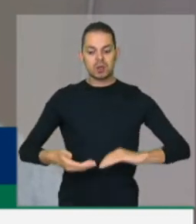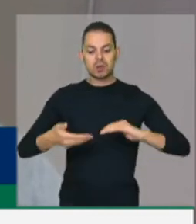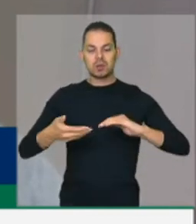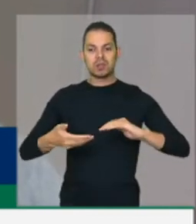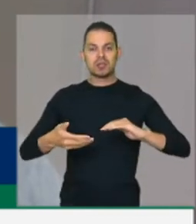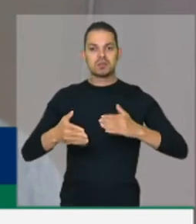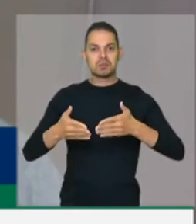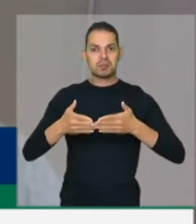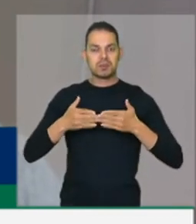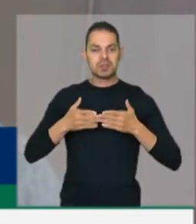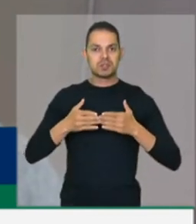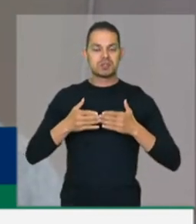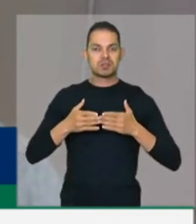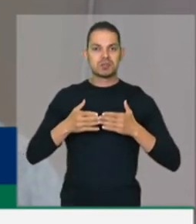CONGRESSO NÃO ABRE UM SEQUER PEDIDO DOS 108 IMPEACHMENTS